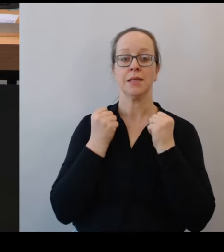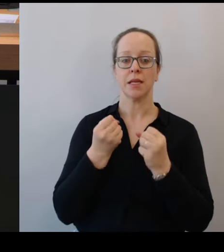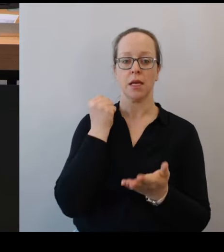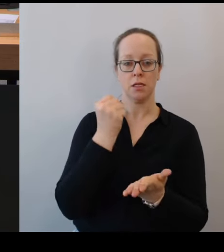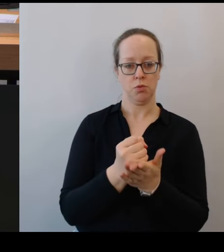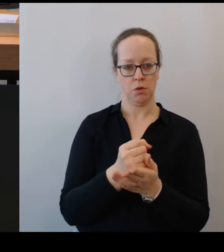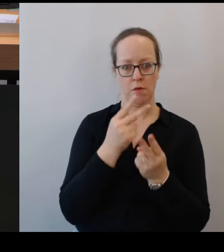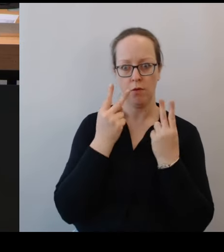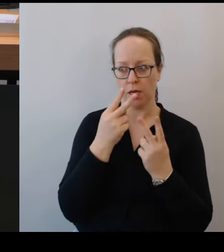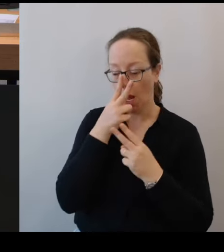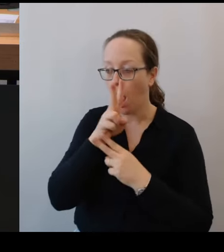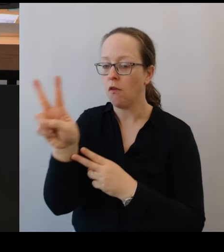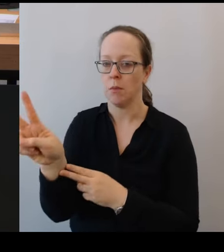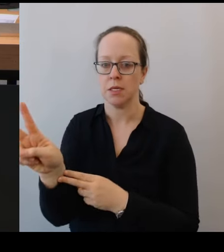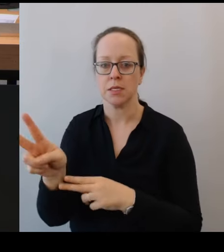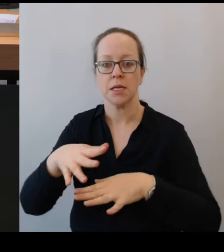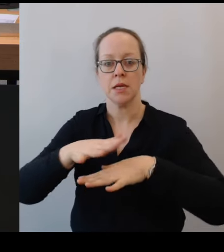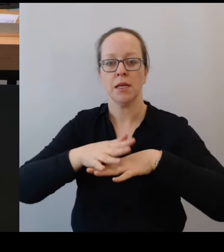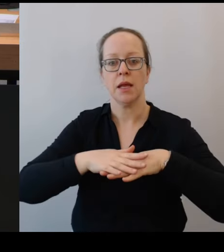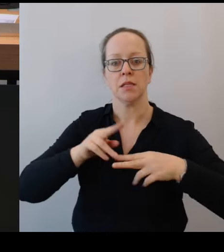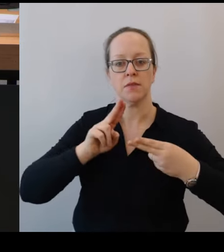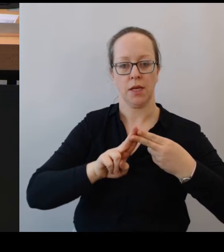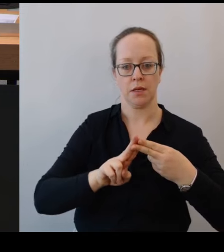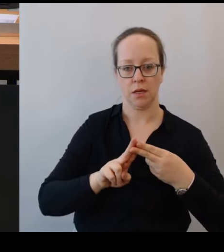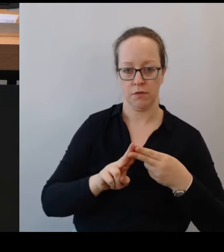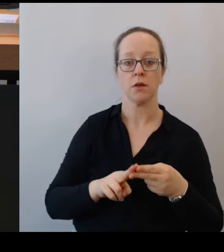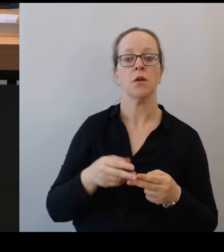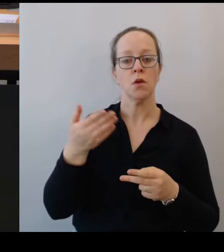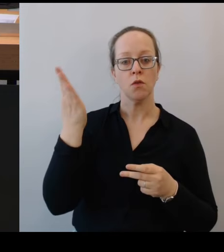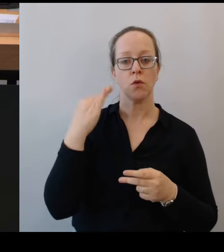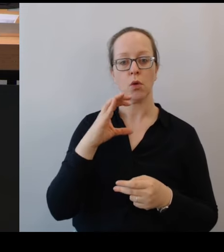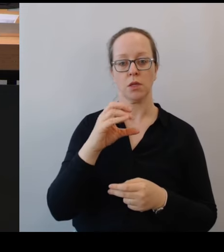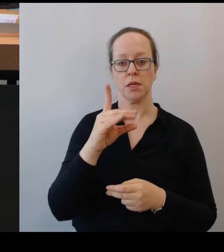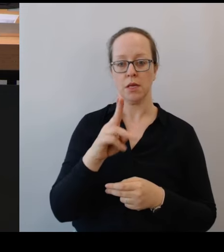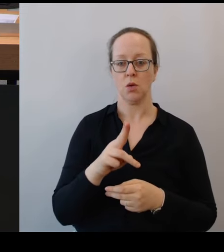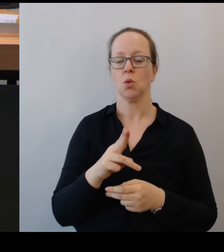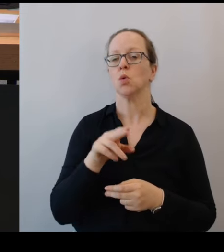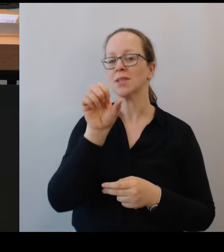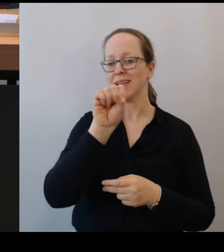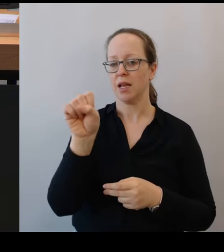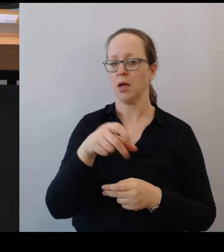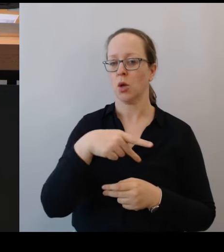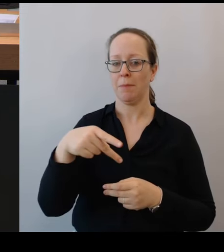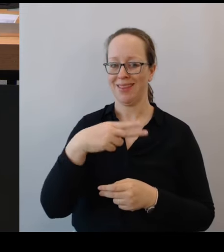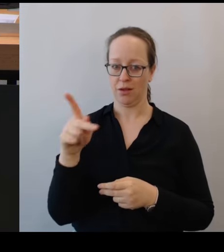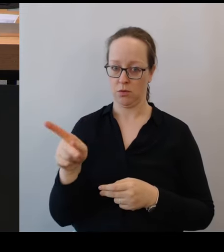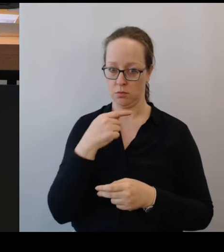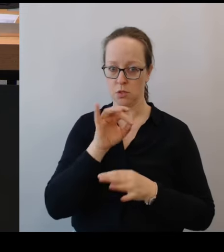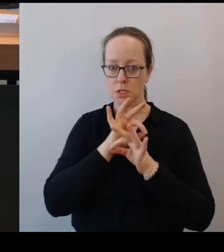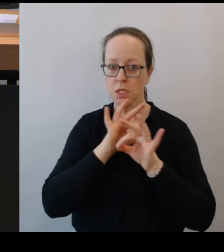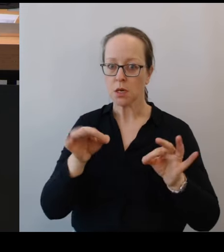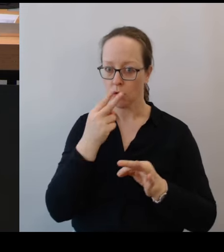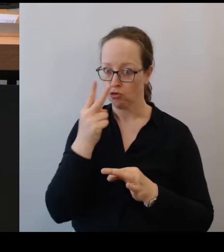früheren CDU Senators Peter Kurth. Aber wissen Sie was, Frau Brinker? Es wundert mich gar nicht, in welchen Runden Sie anzutreffen sind.